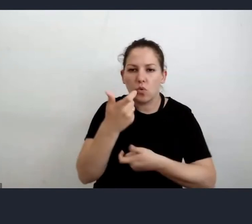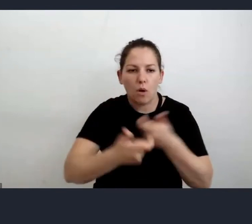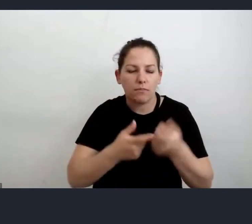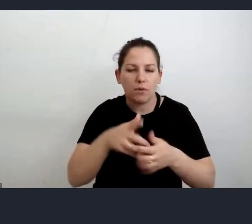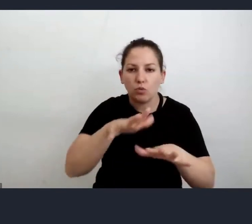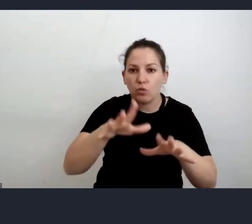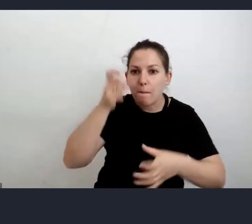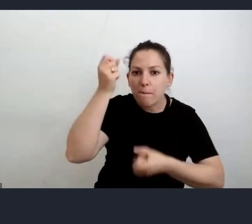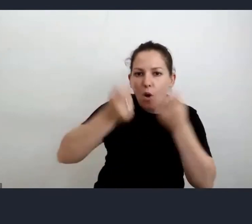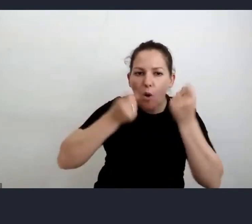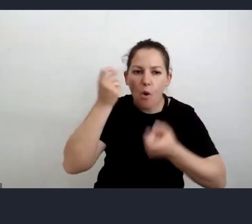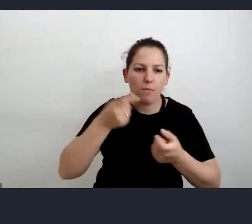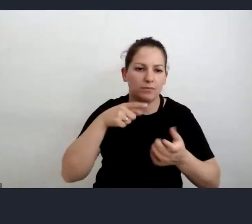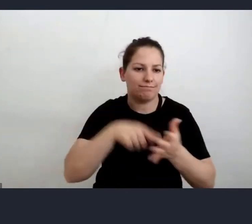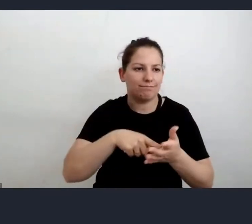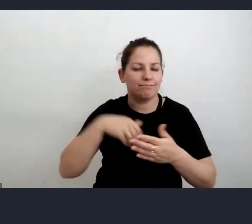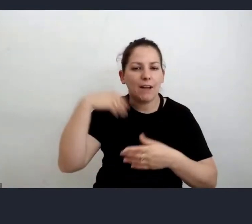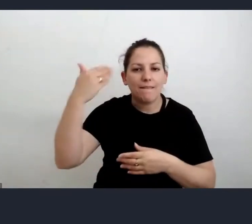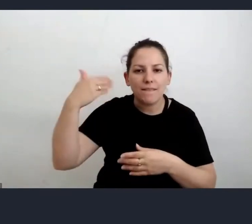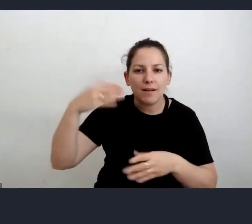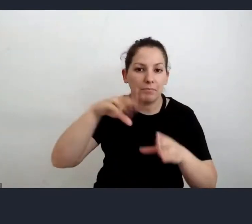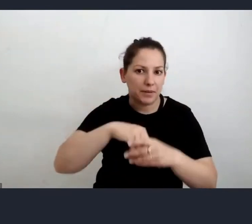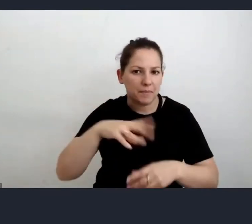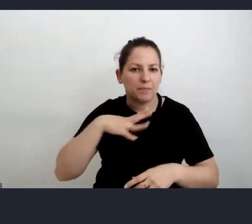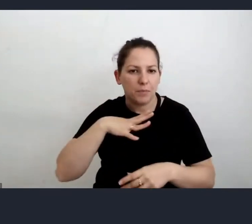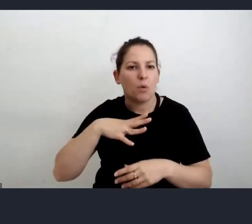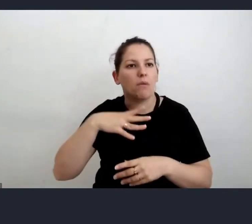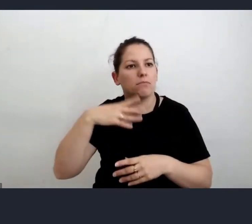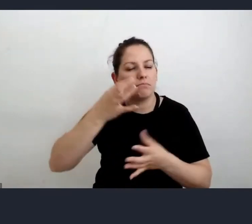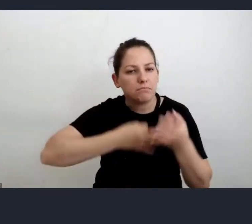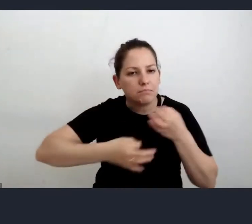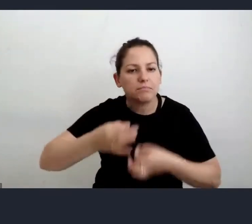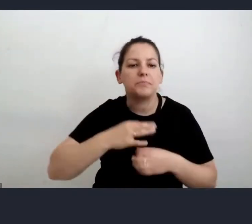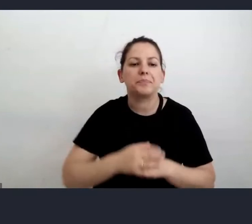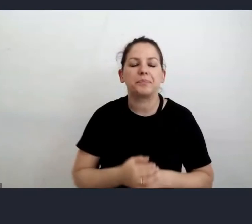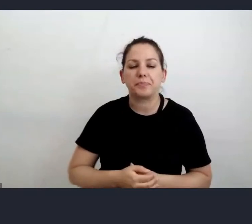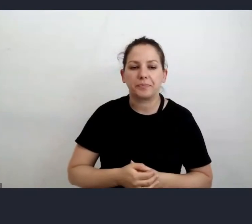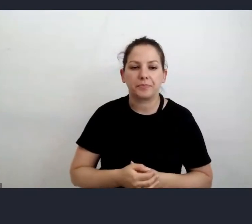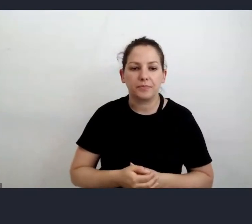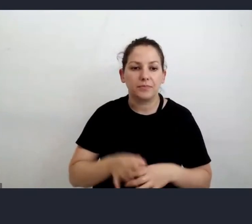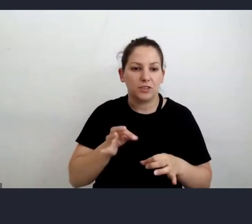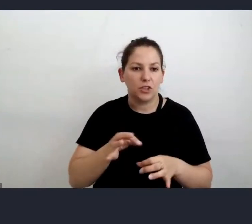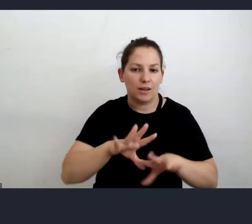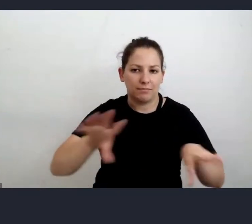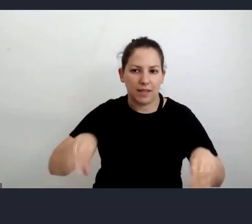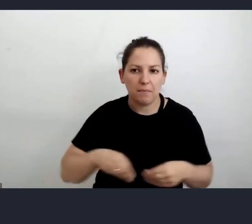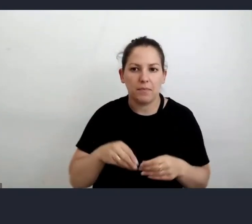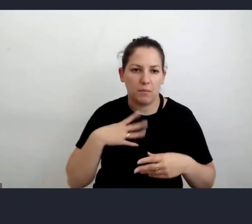w tych prelekcjach naszych sąsiadów, kolegów, którzy dzisiaj z nami tutaj brali udział w seminarium,